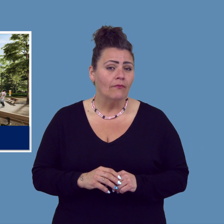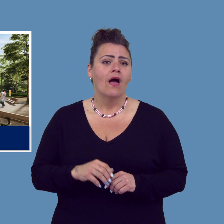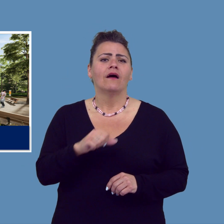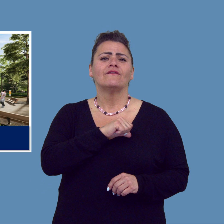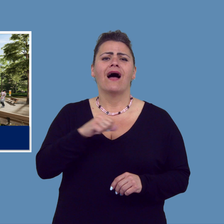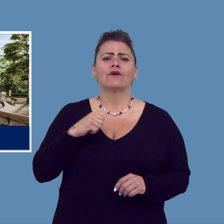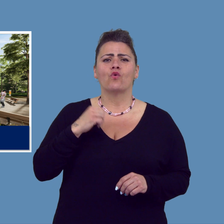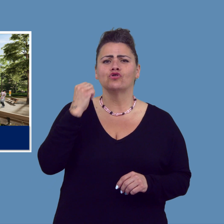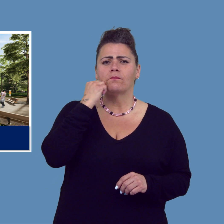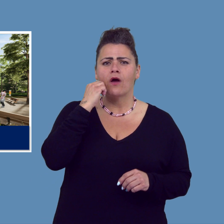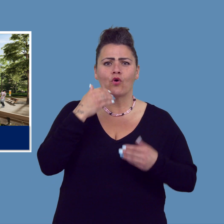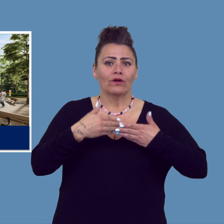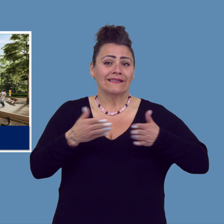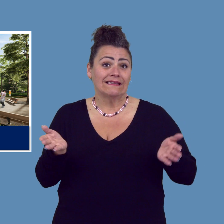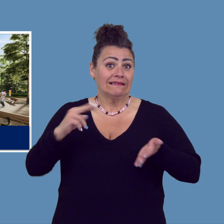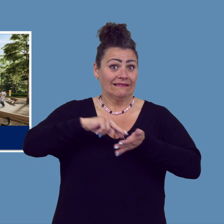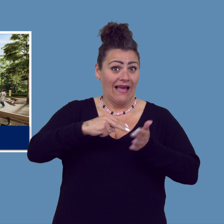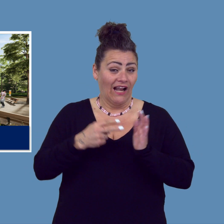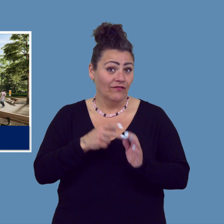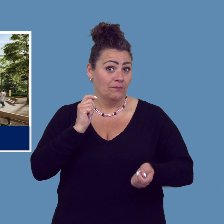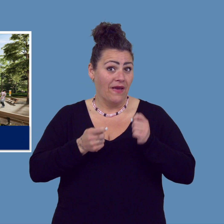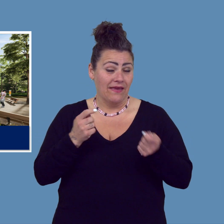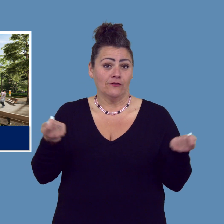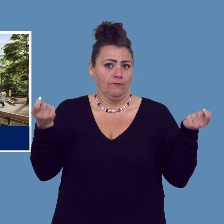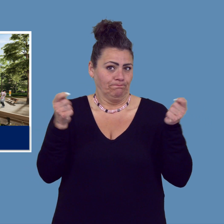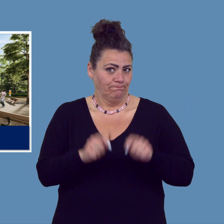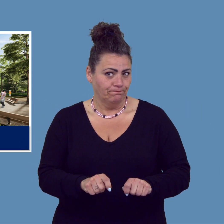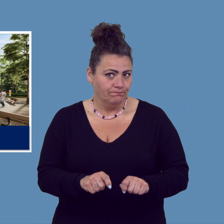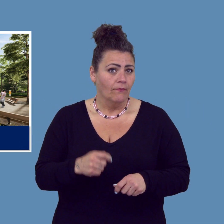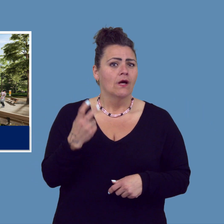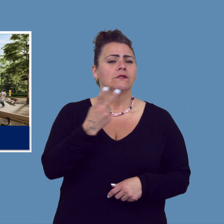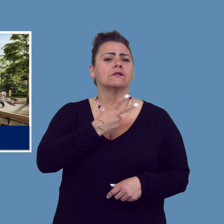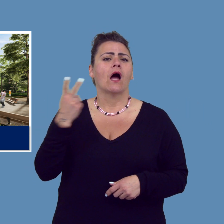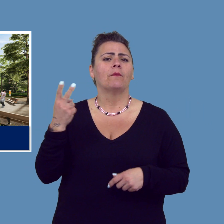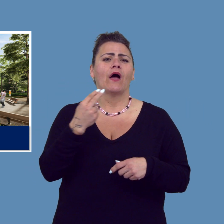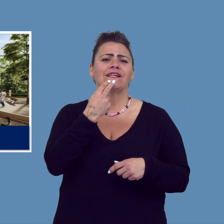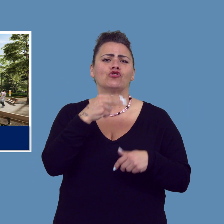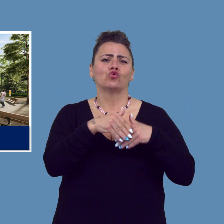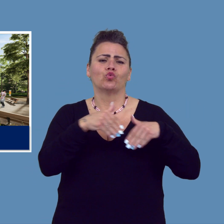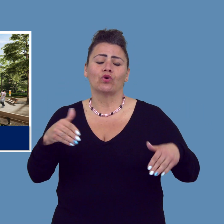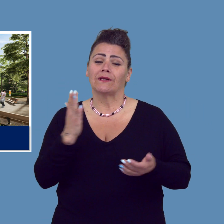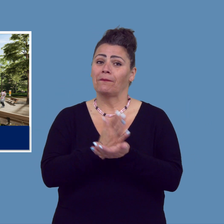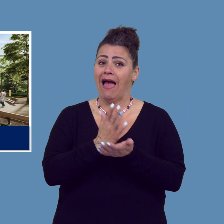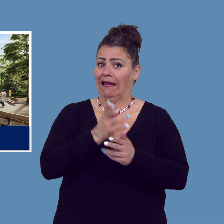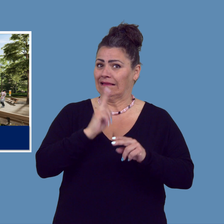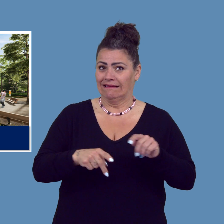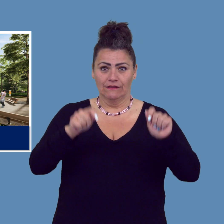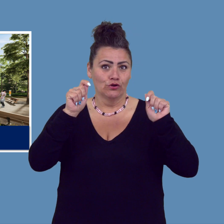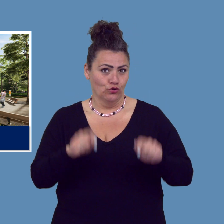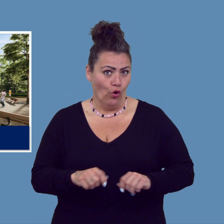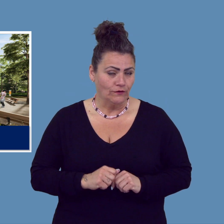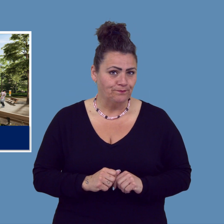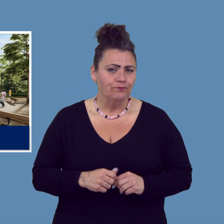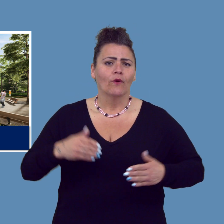Lezárult a Városmajor nyílt tervpályázata, a szakmai zsűri döntött, megvan a győztes terv.